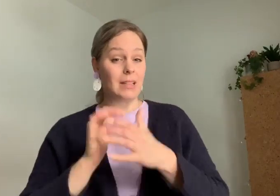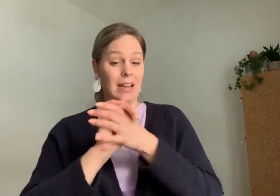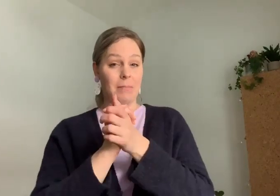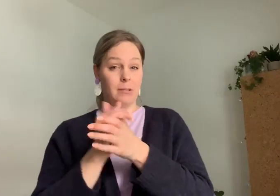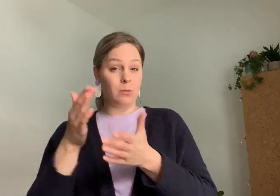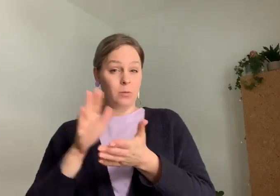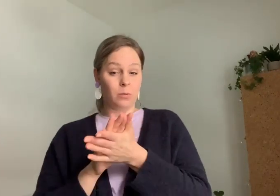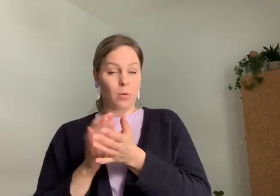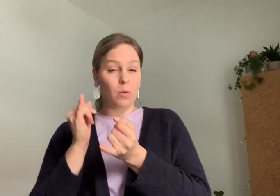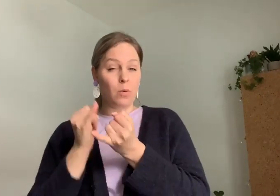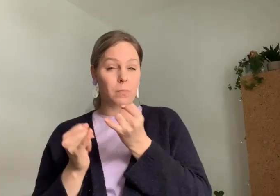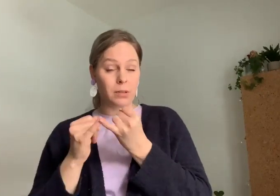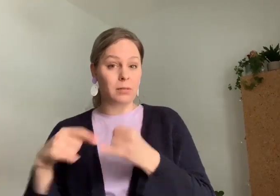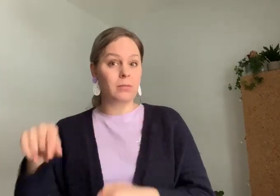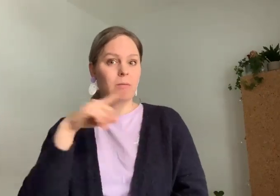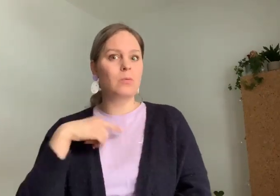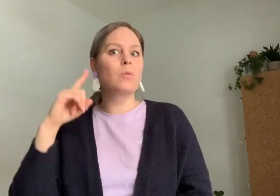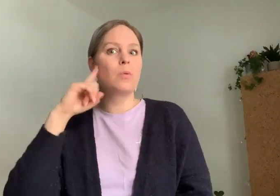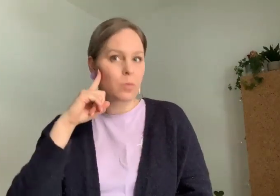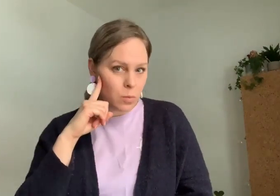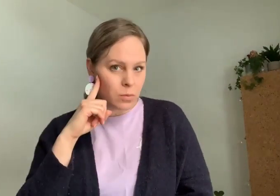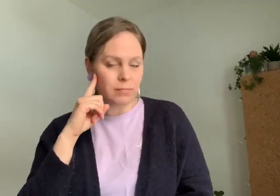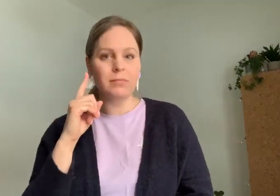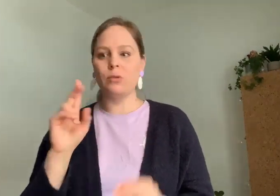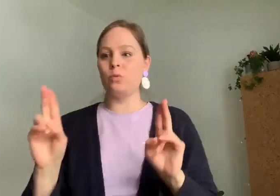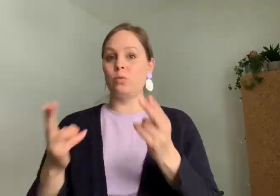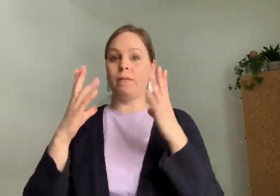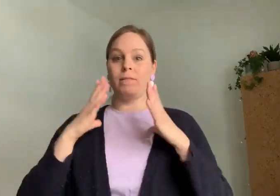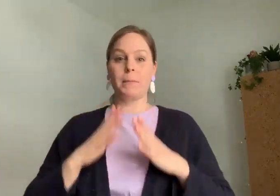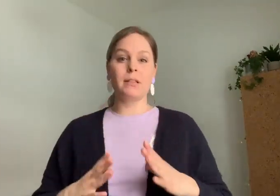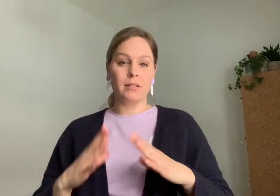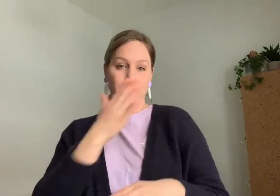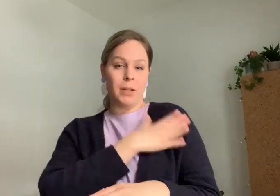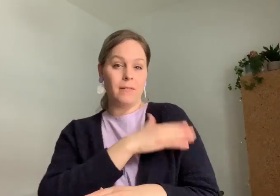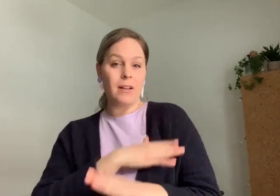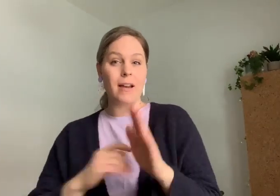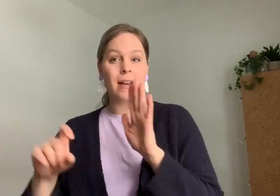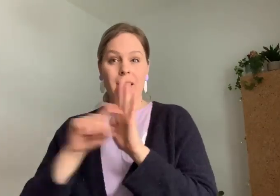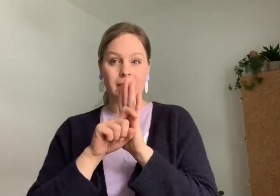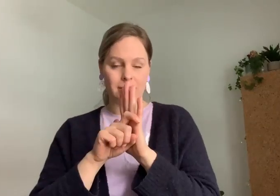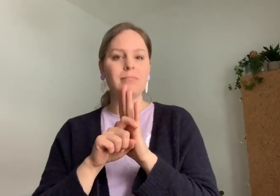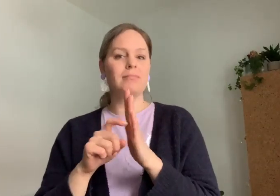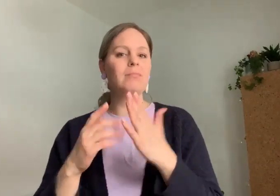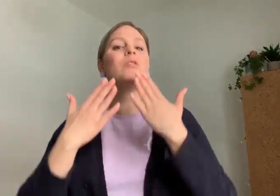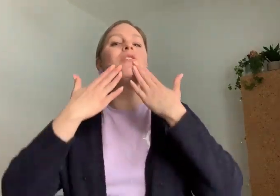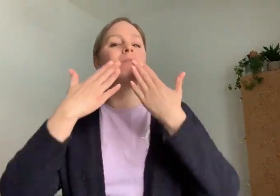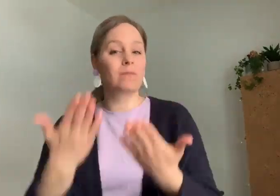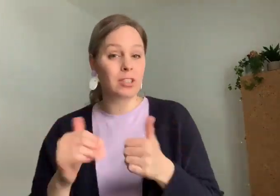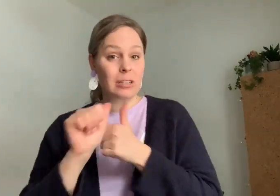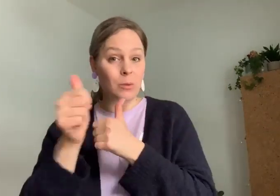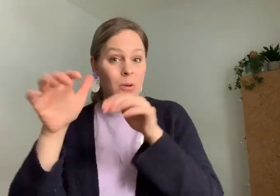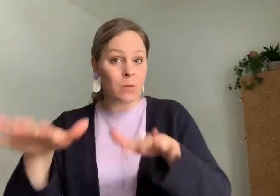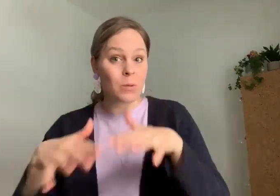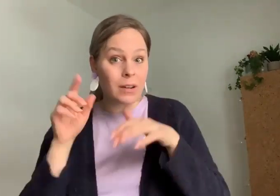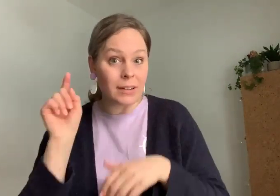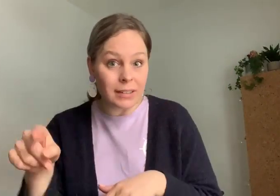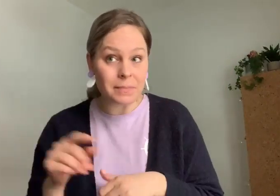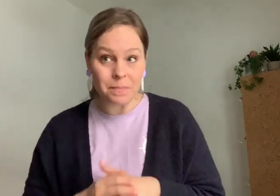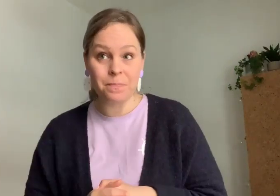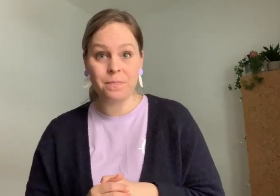Helmikuun lopussa kuulimme, että uusi vammaispalvelulaki hyväksyttiin eduskunnassa.